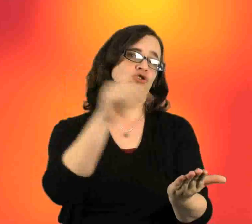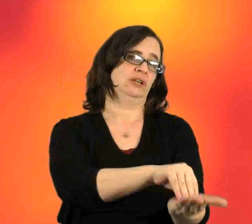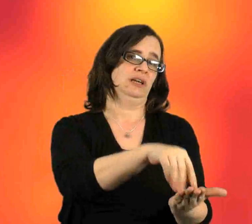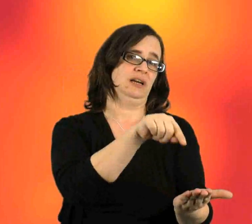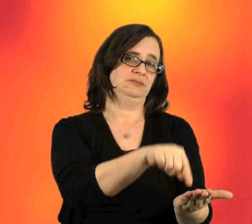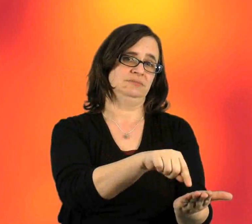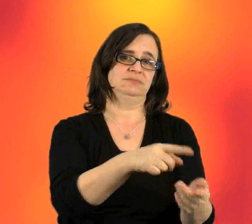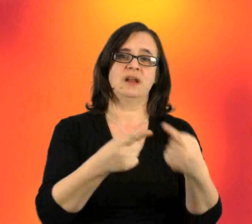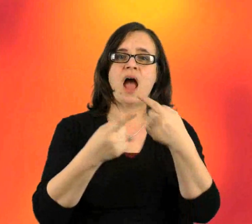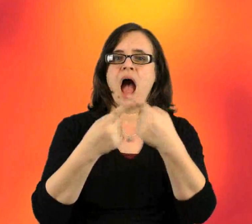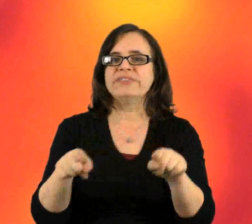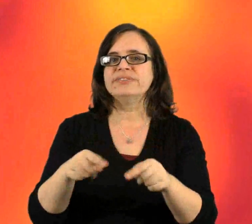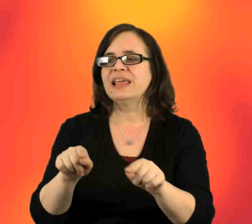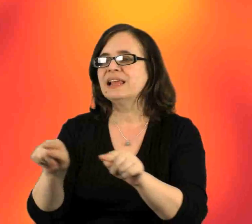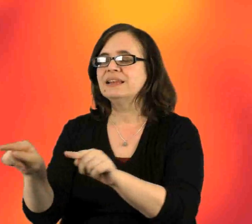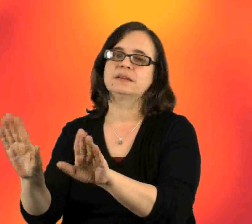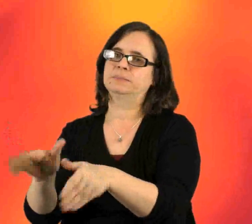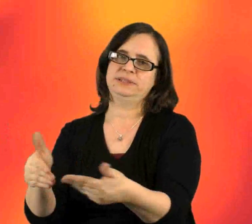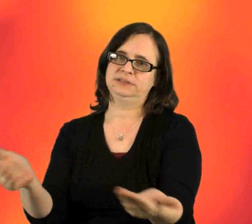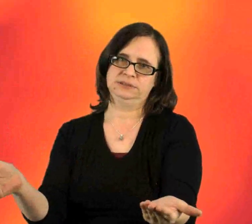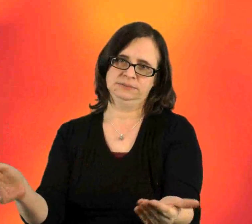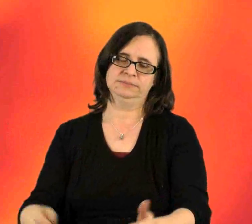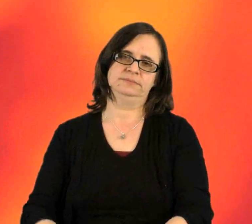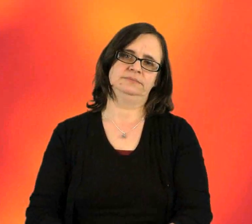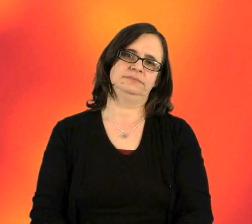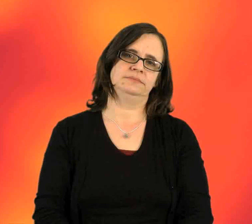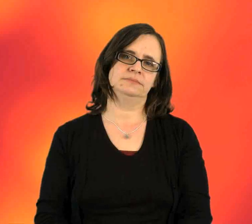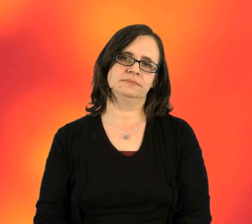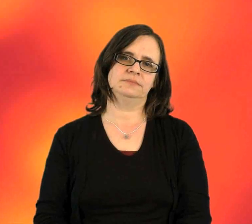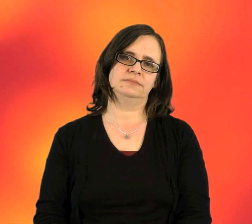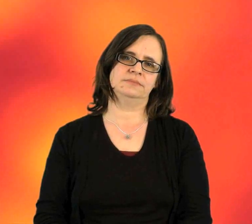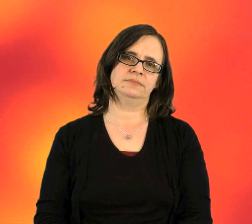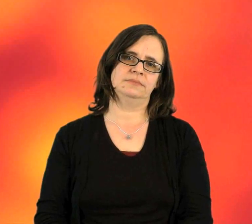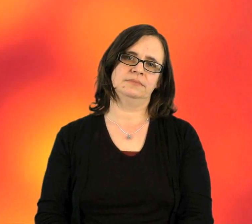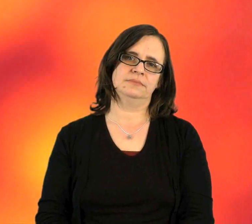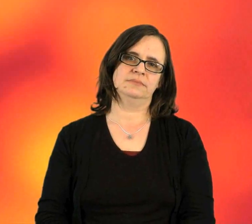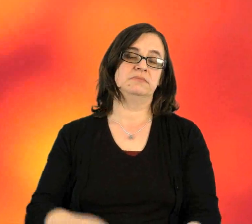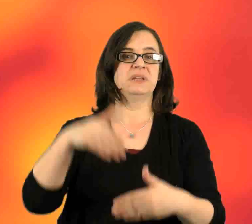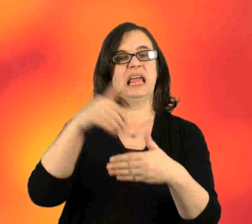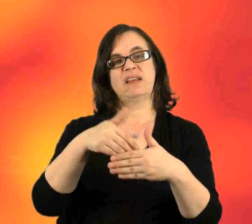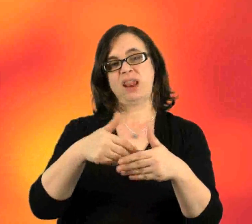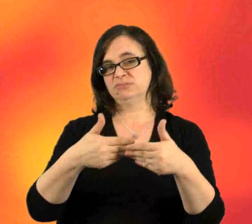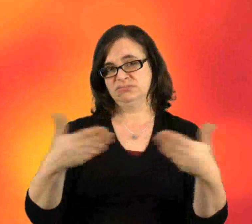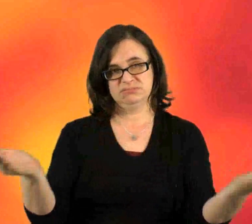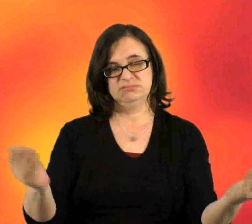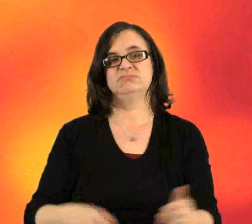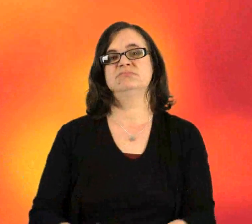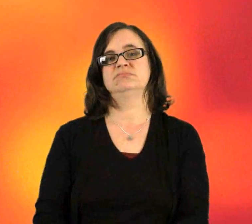Einen anderen festen Grund gibt es nicht Was bedeutet das?